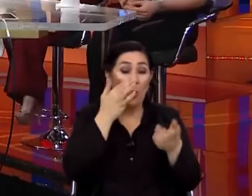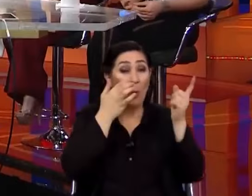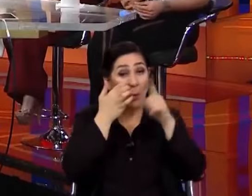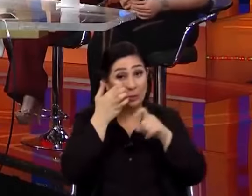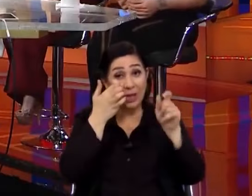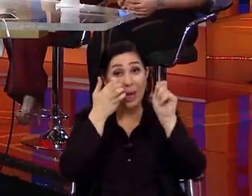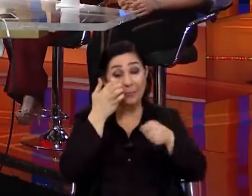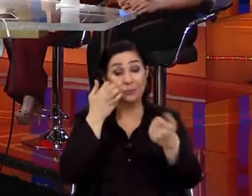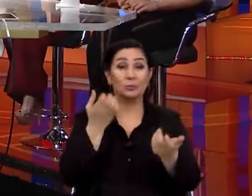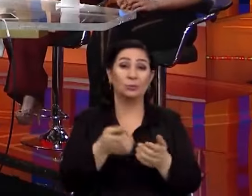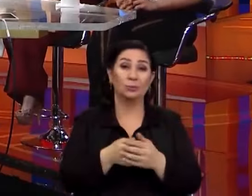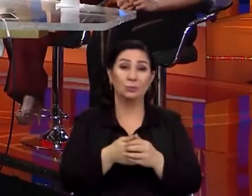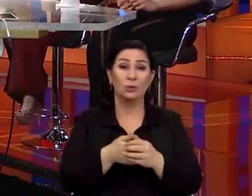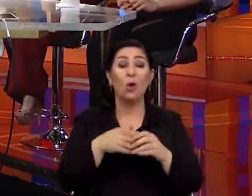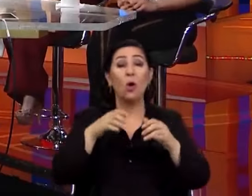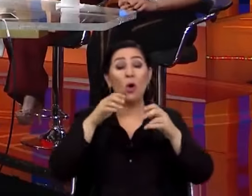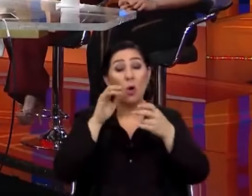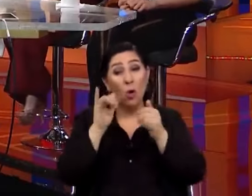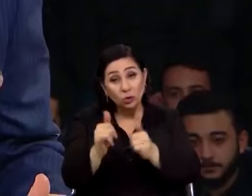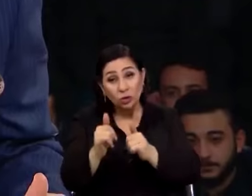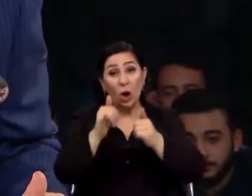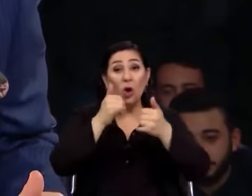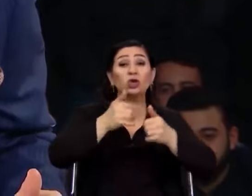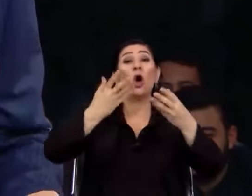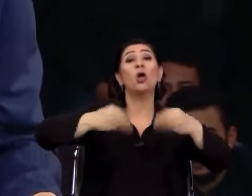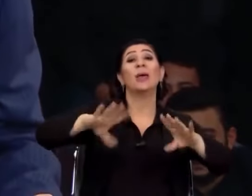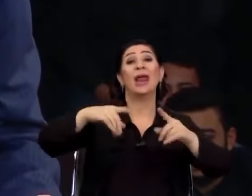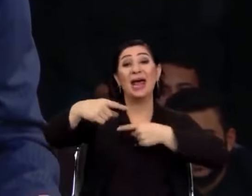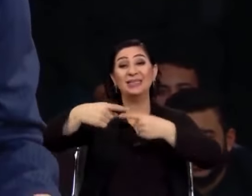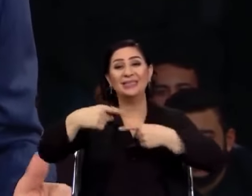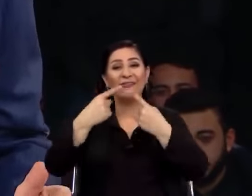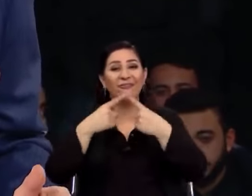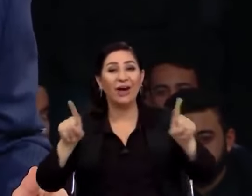yapıyorsunuz zaten oyuncuyla oyuncu olmayan arasındaki fark bu pilot uçağı